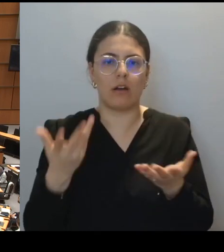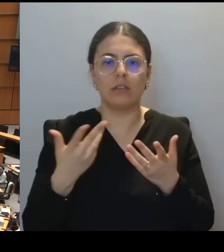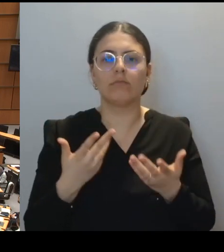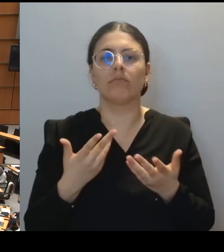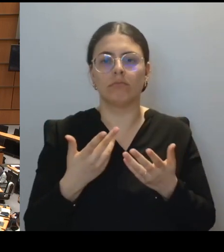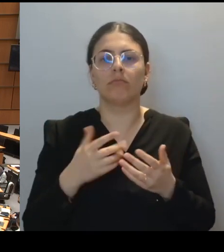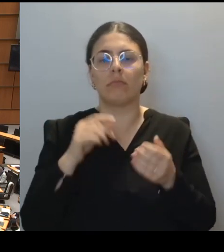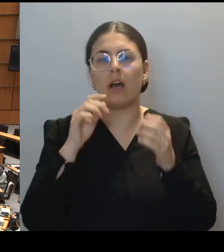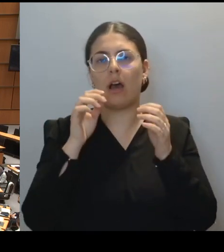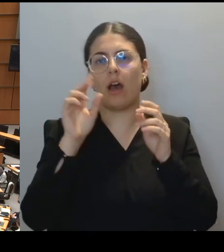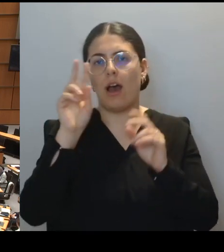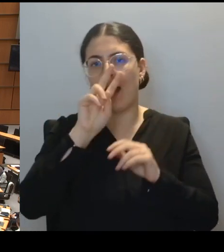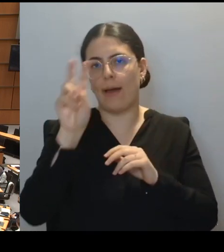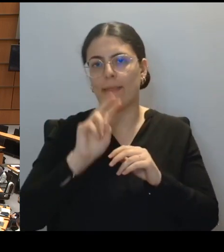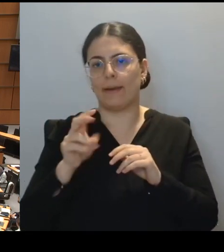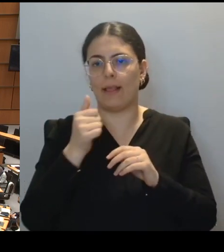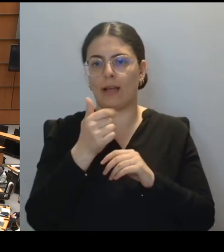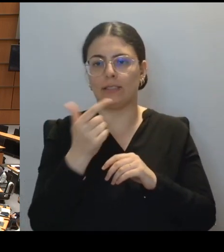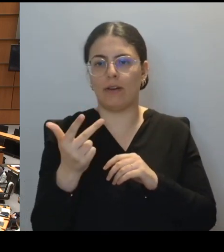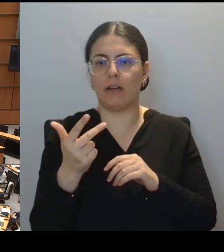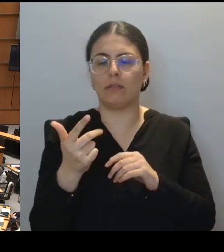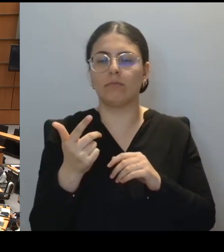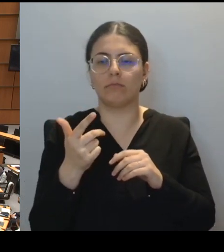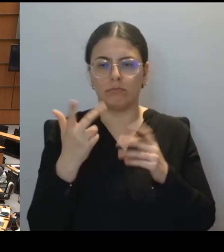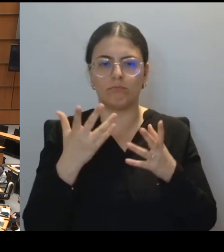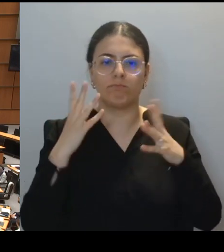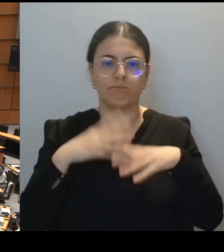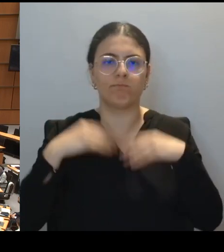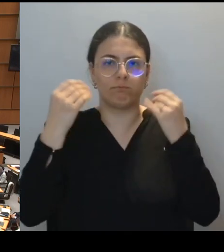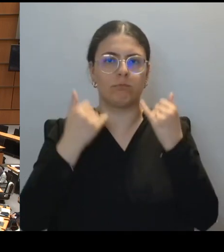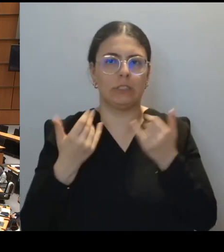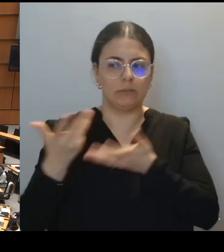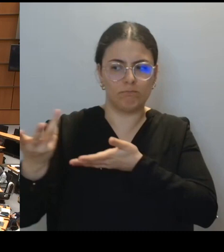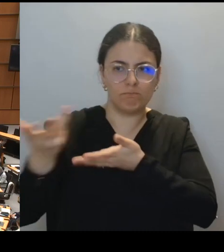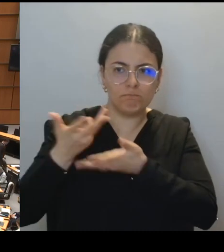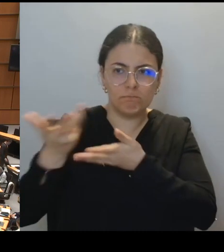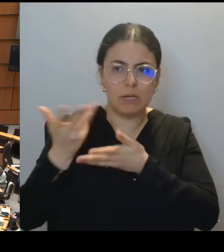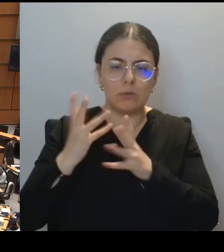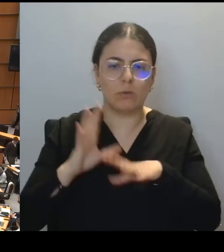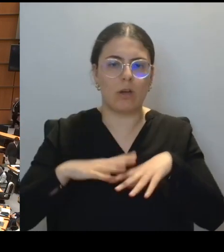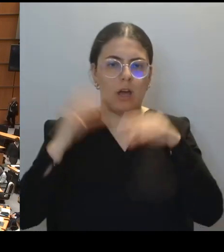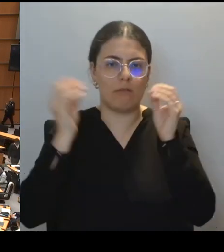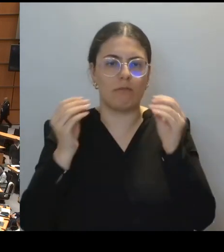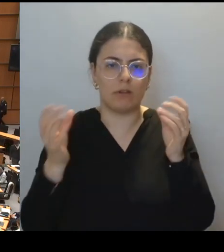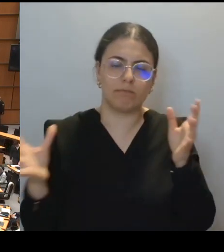Beratung der Einzelbestimmungen miteinander zu verbinden. Widerspruch höre ich dazu nicht. Eine Beratung ist nicht vorgesehen